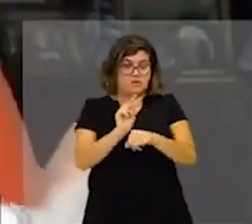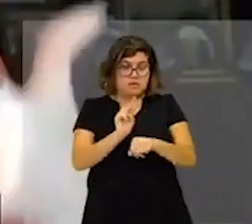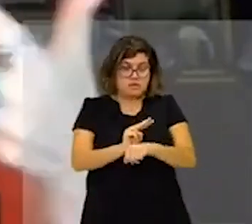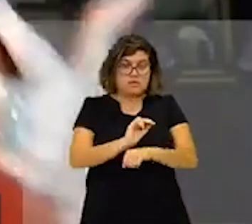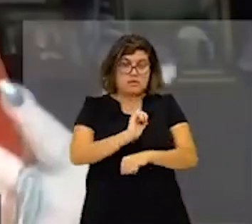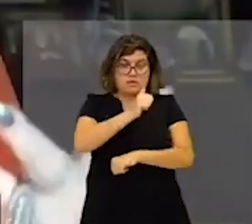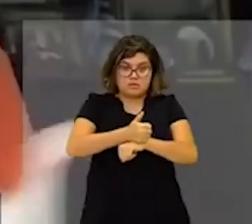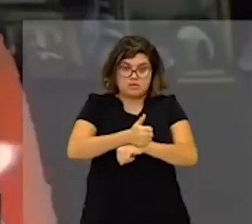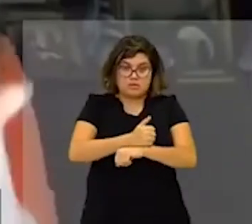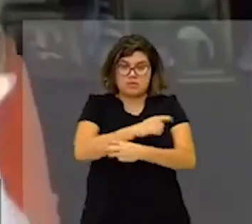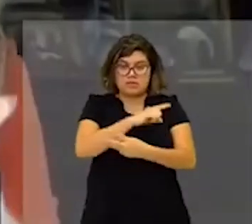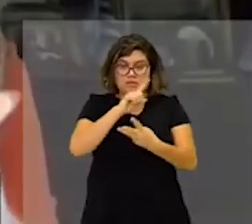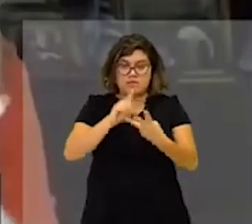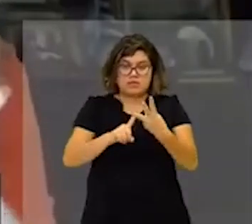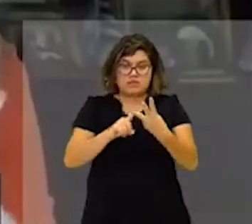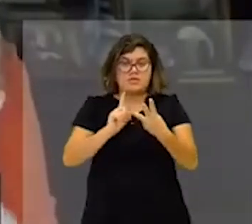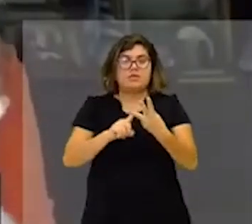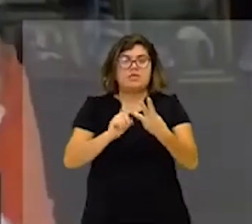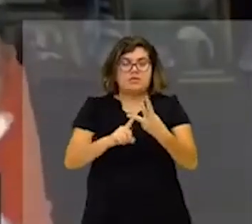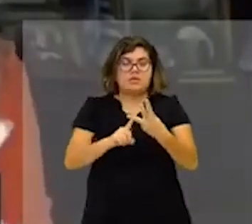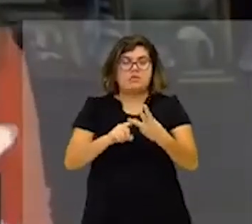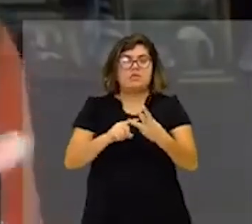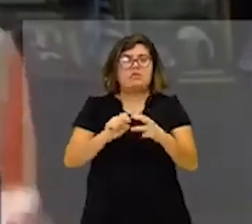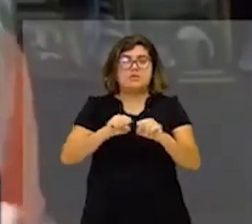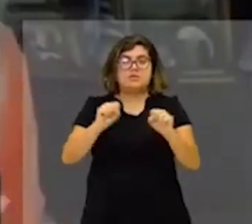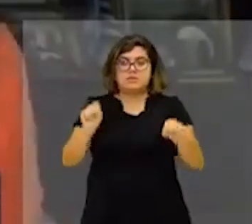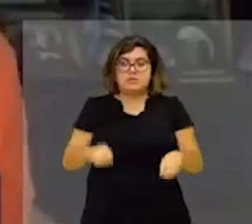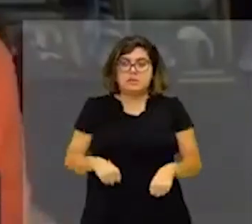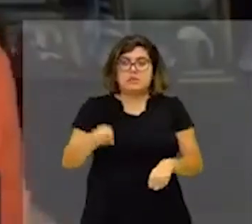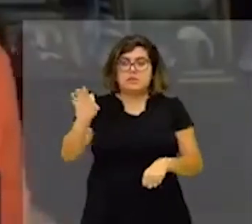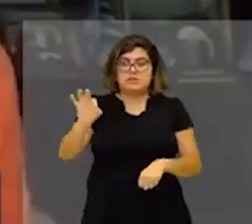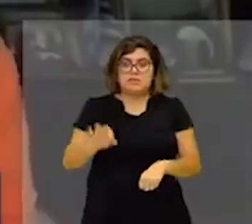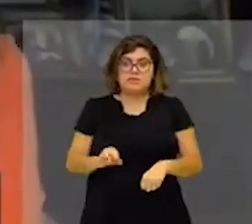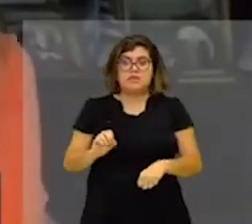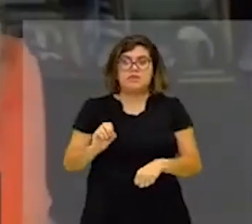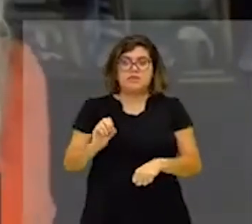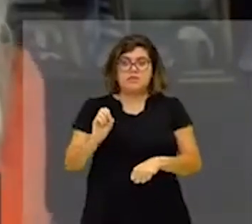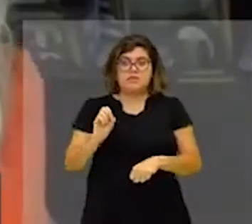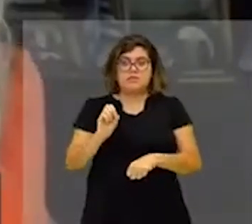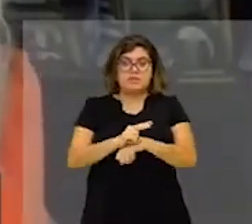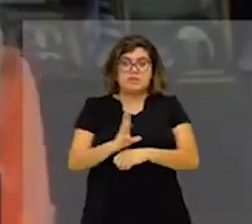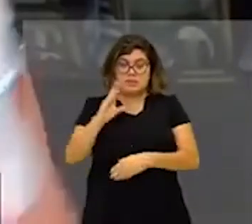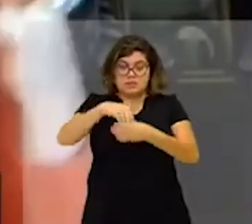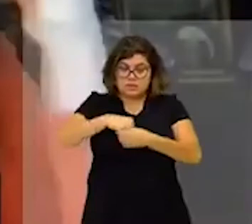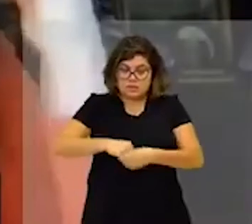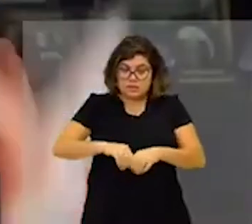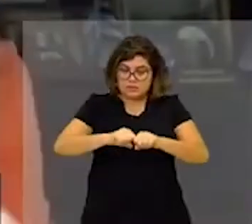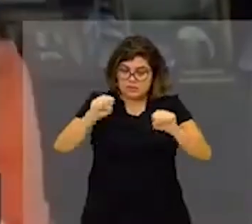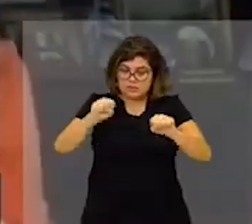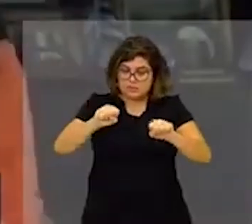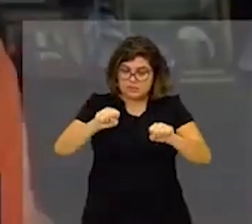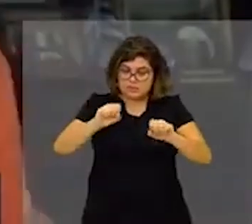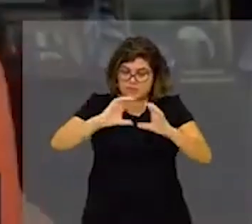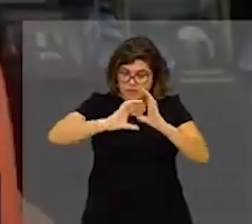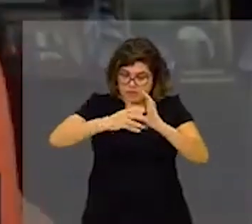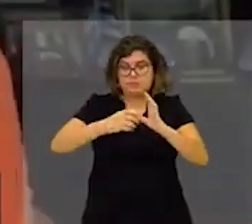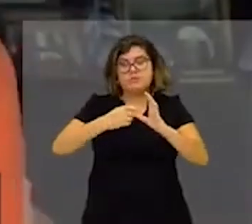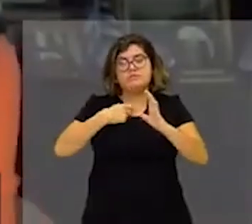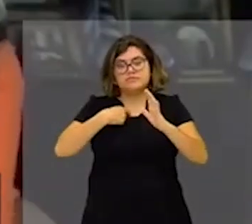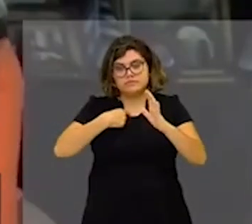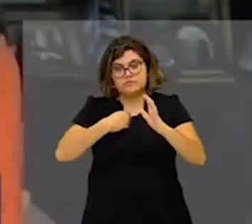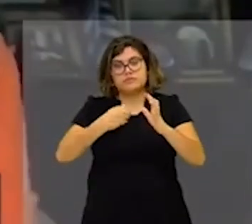e também o sistema de cotas intrapartidárias o novo Código traz no seu relatório que está